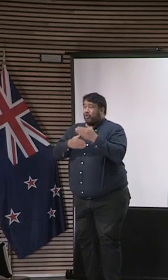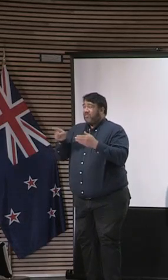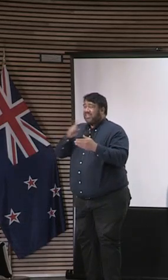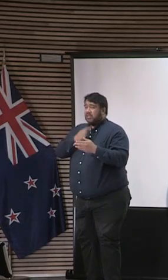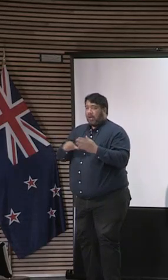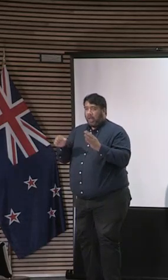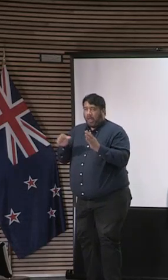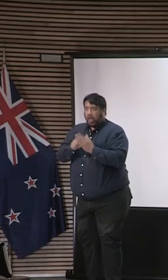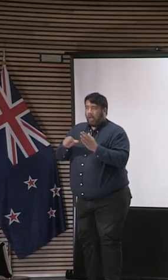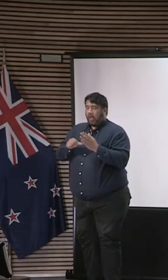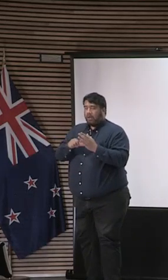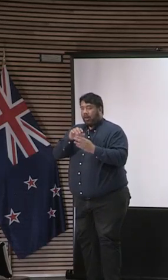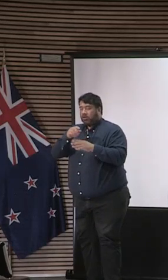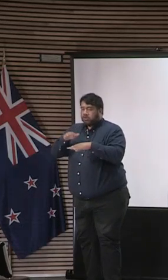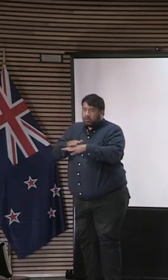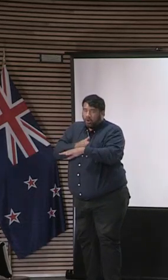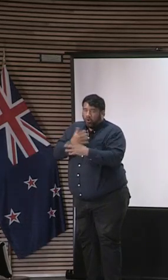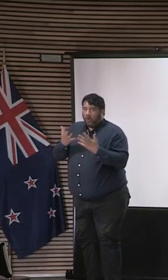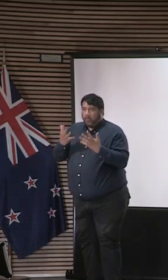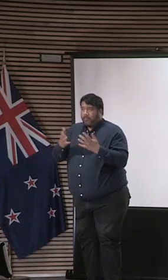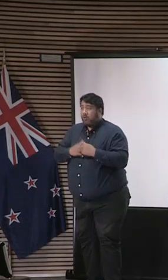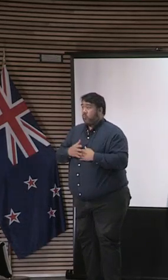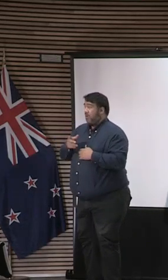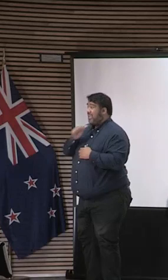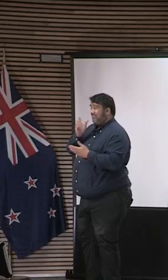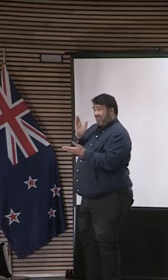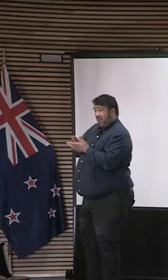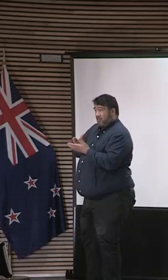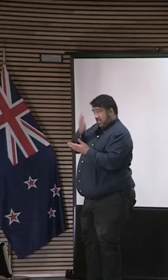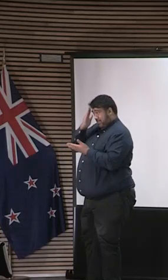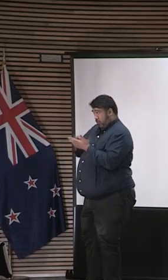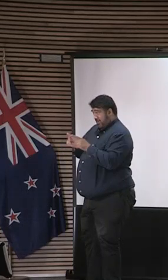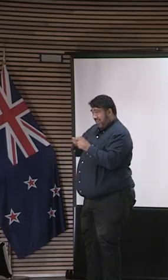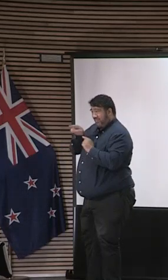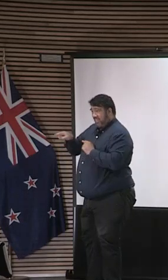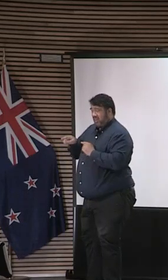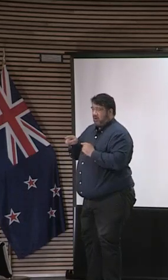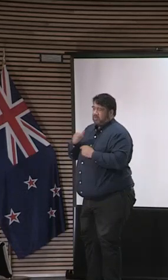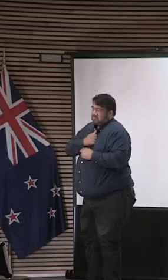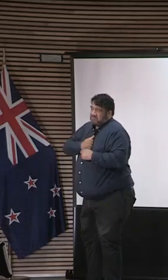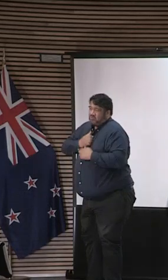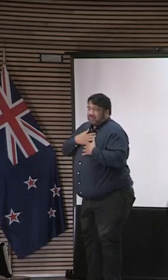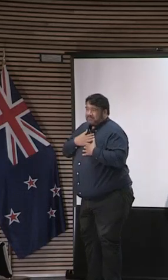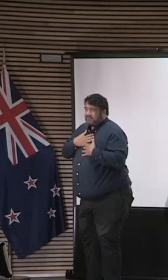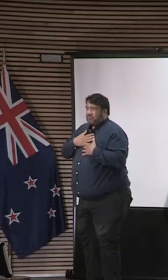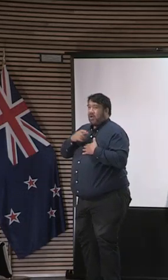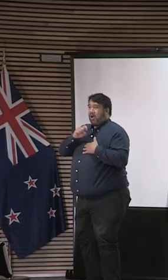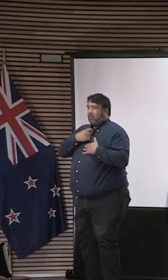ano he aha etahi atu mea hei whakanoho hei awhina i te